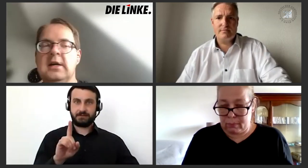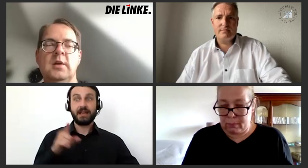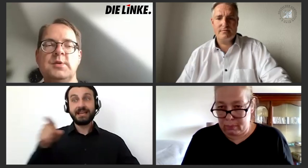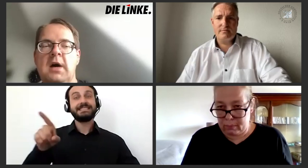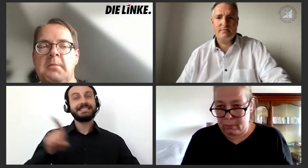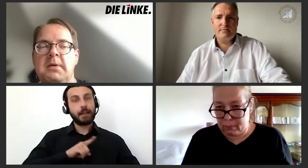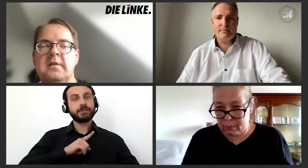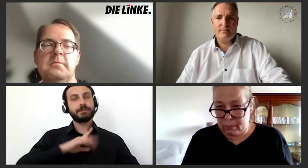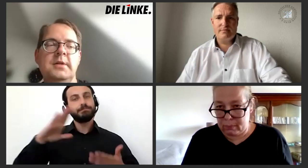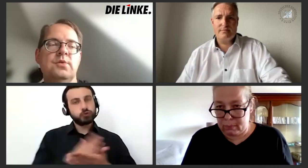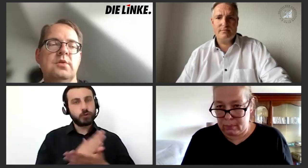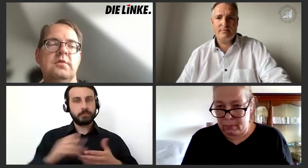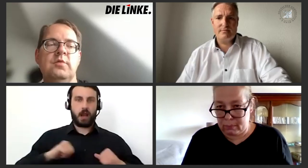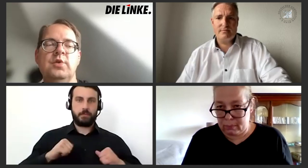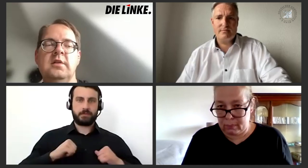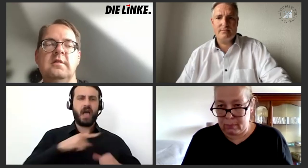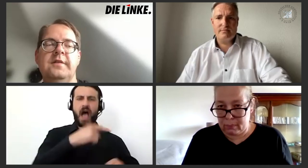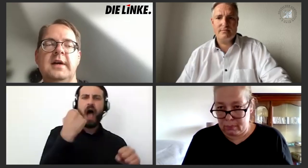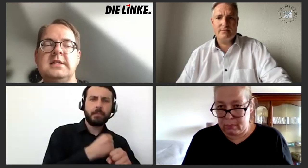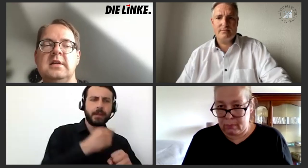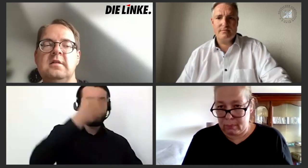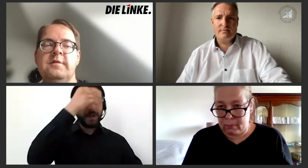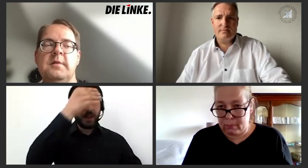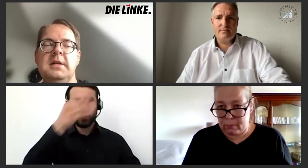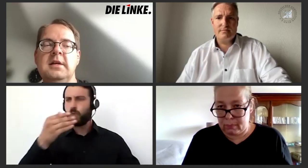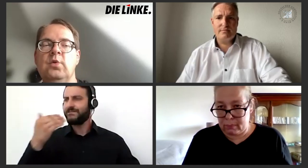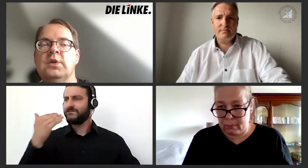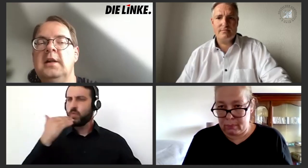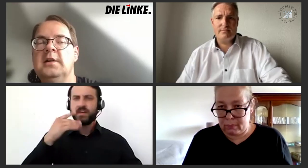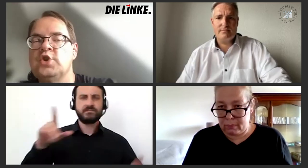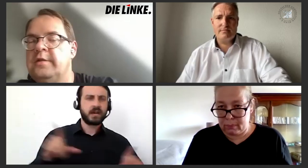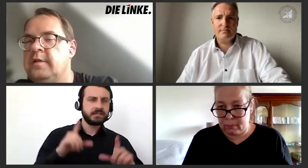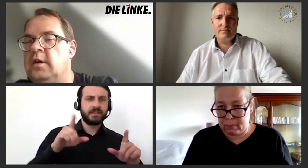Dabei ist es uns egal, ob es um Arbeit, Bildung, Wohnen, Freizeit, Familie